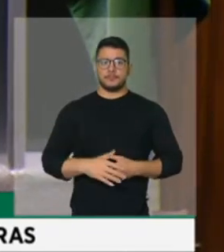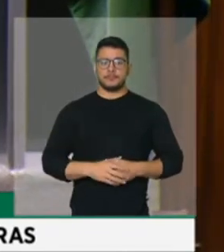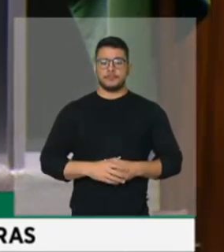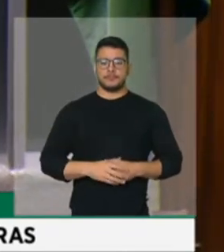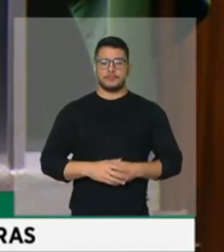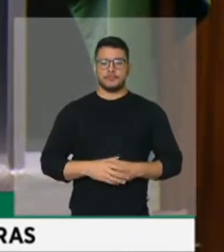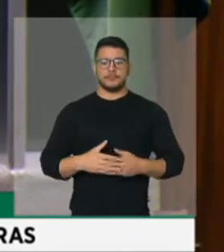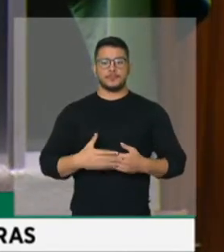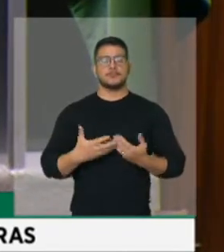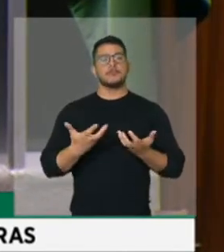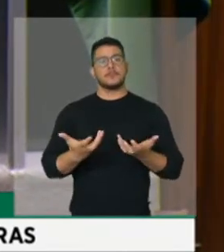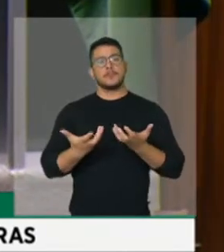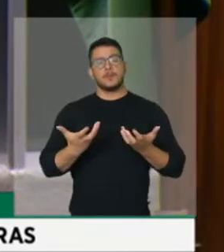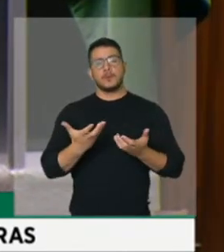ACOMPANHA ELE É DO PSD DO